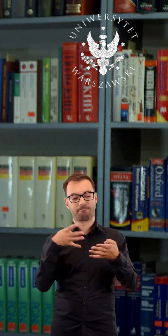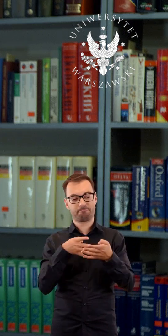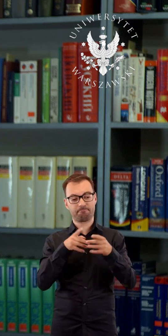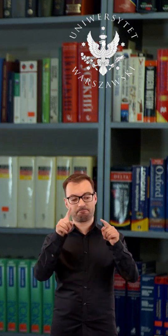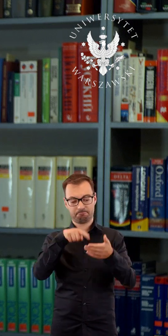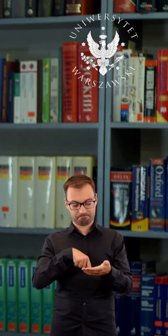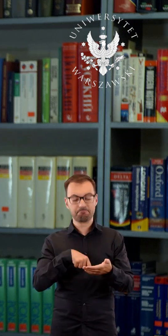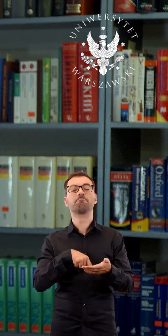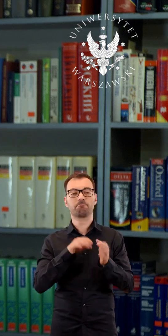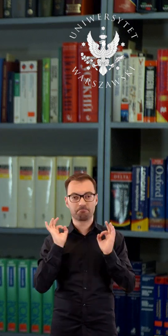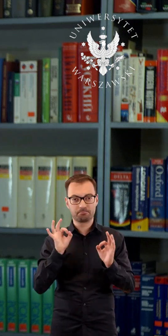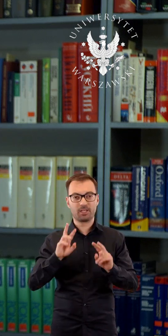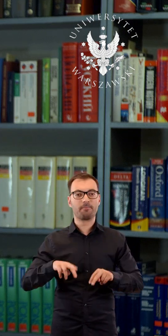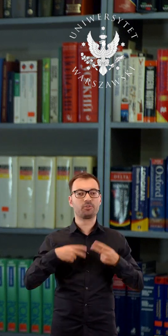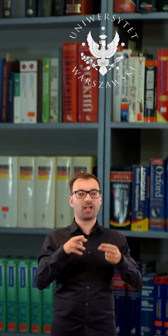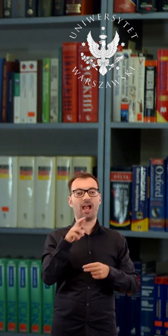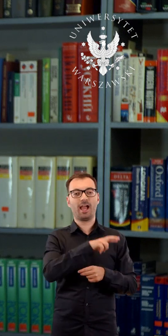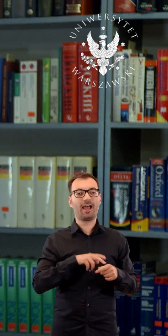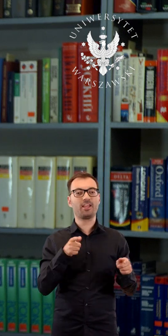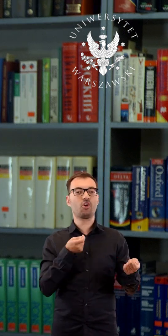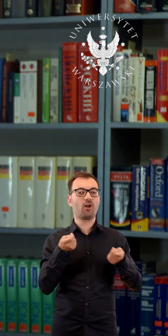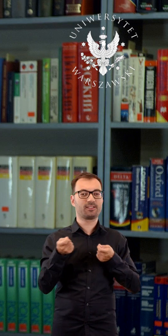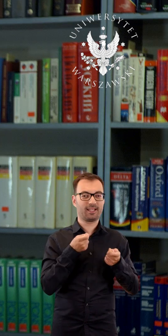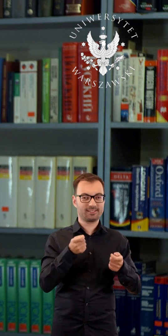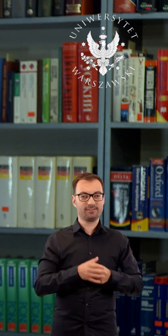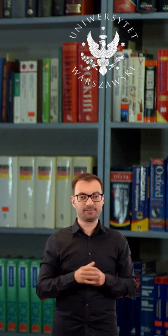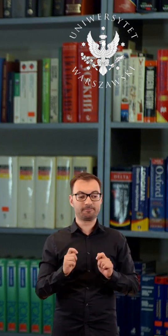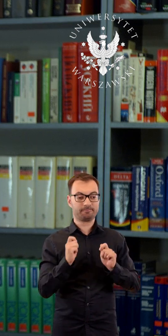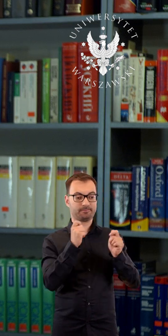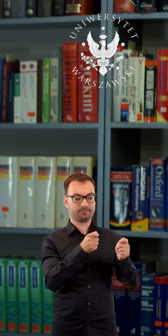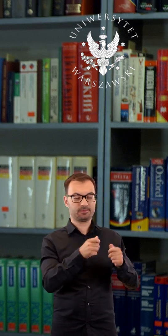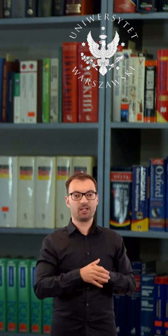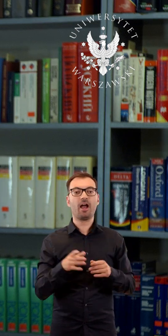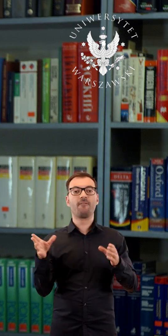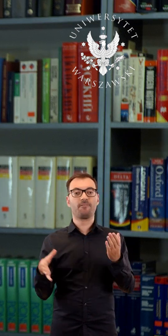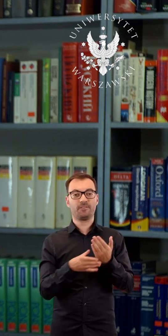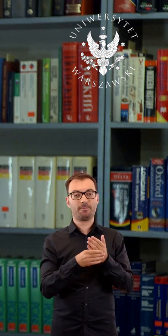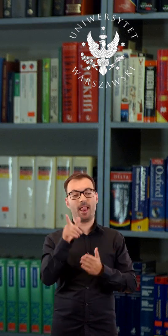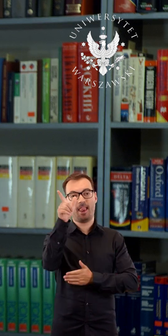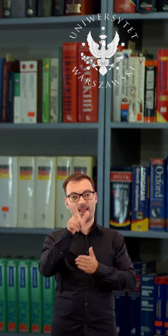do Rady Koordynacyjnej ds. Certyfikacji Biegłości Językowej listę wnioskowanych przez konkretnych studentów dostosowań